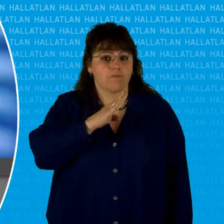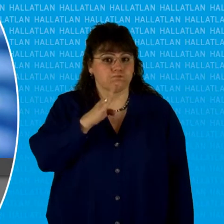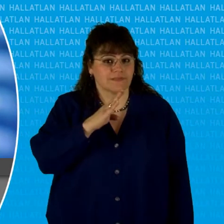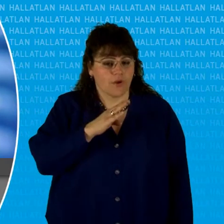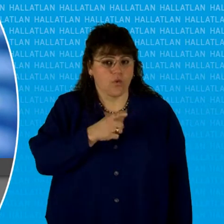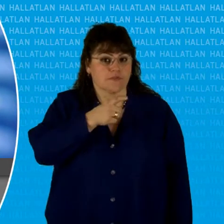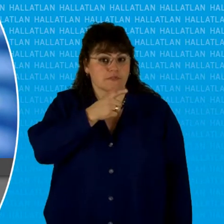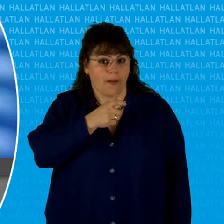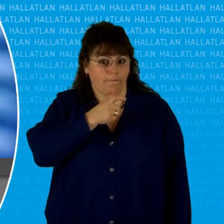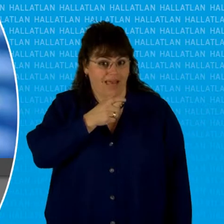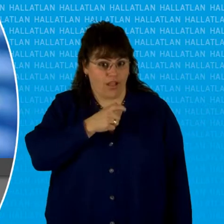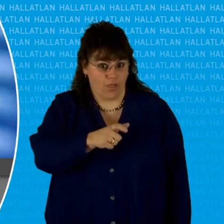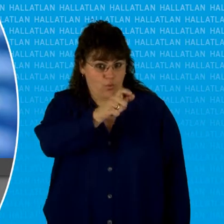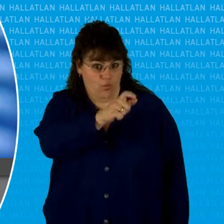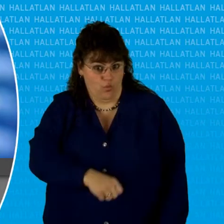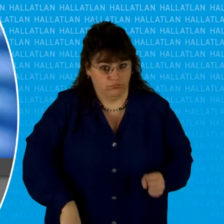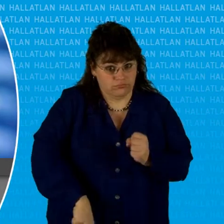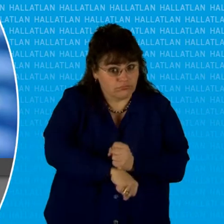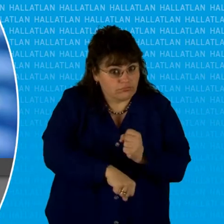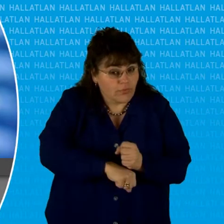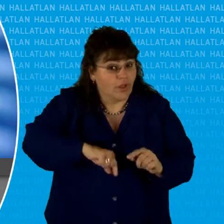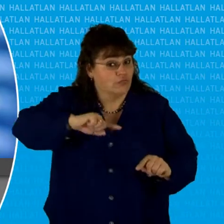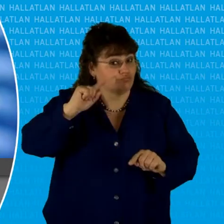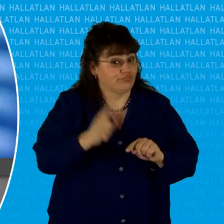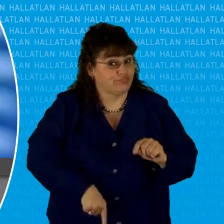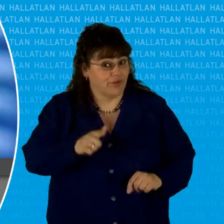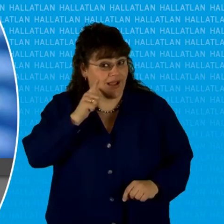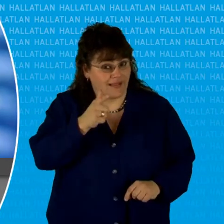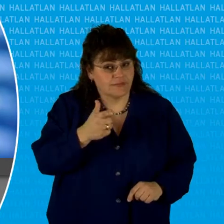Menesztik posztjáról Fabio Capellót,